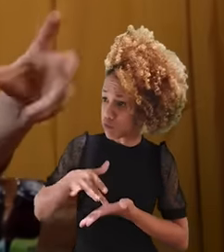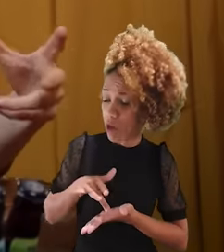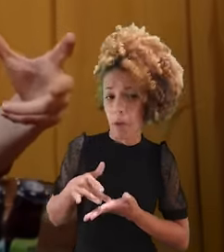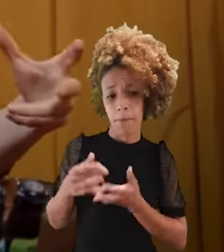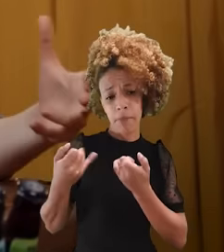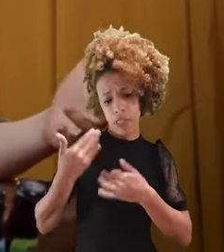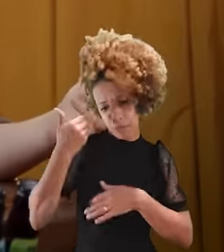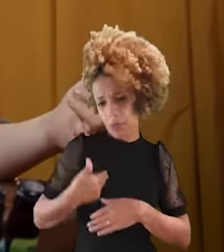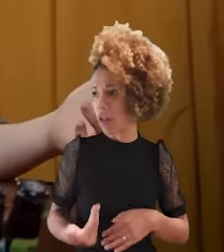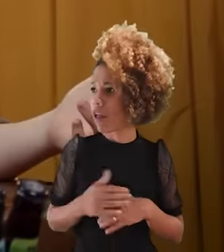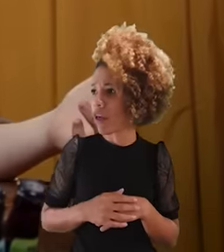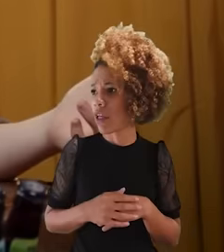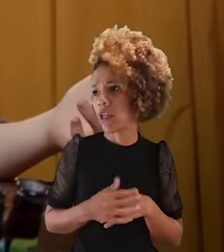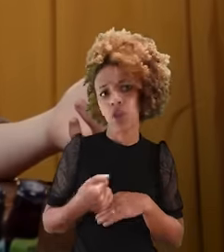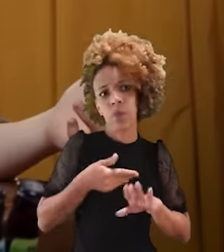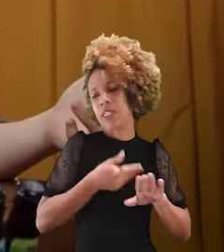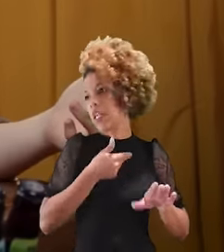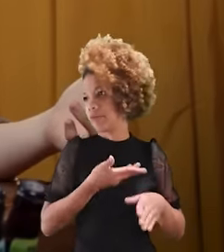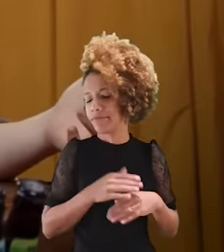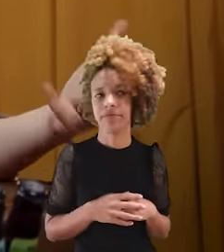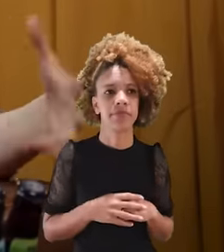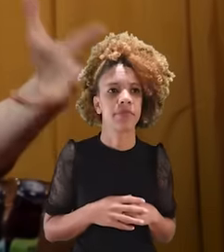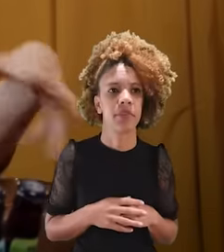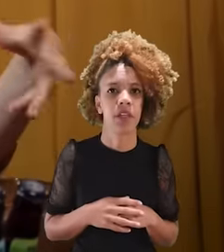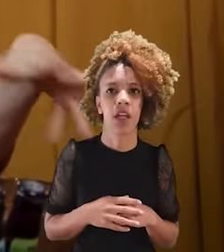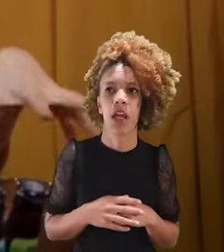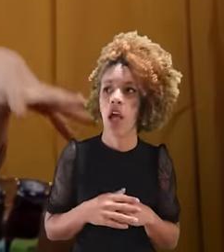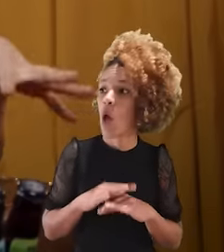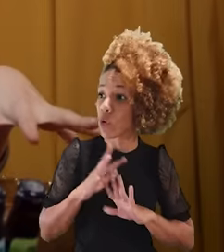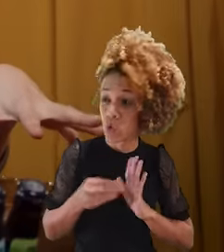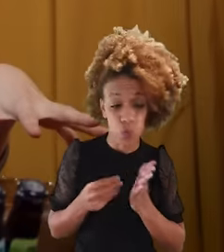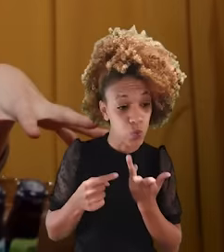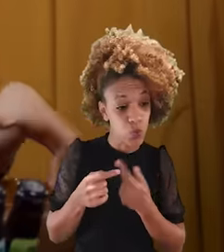minha presença para não me sentir ridícula então eu apliquei toda a minha atenção pro corpo quando